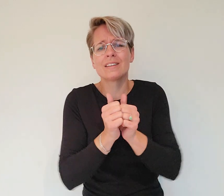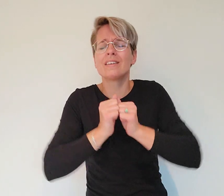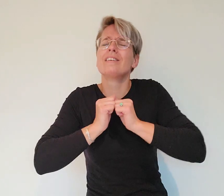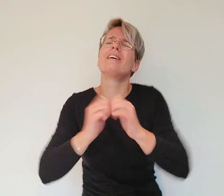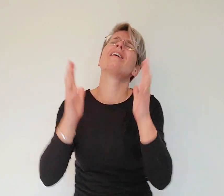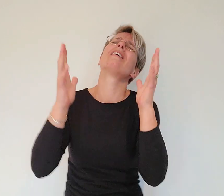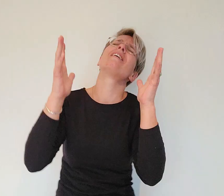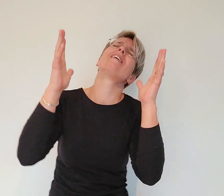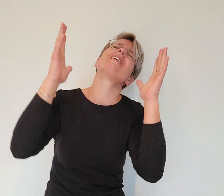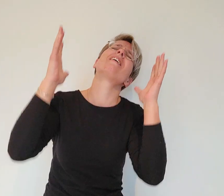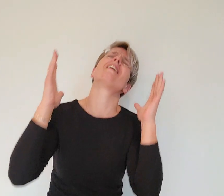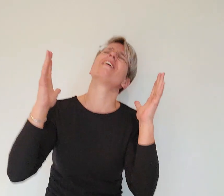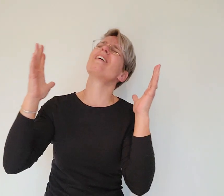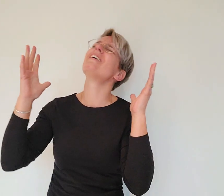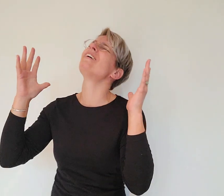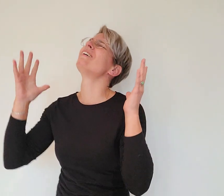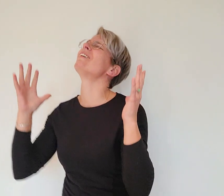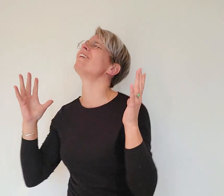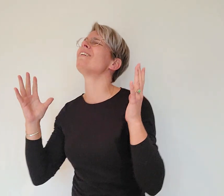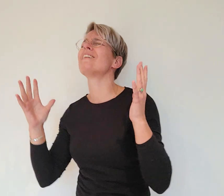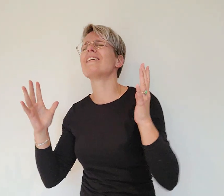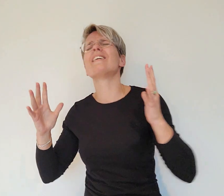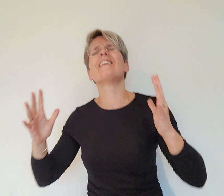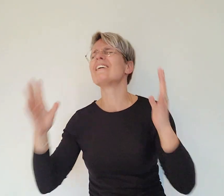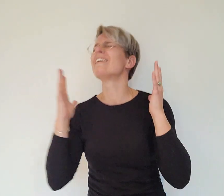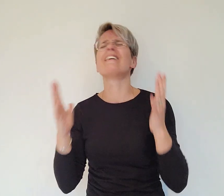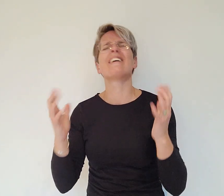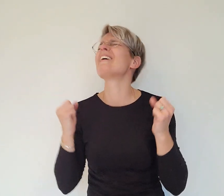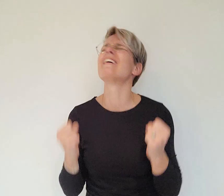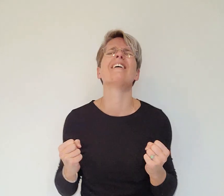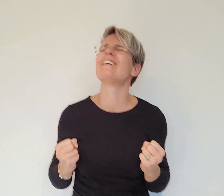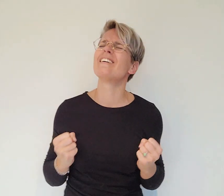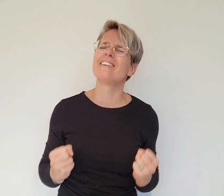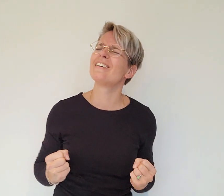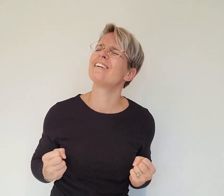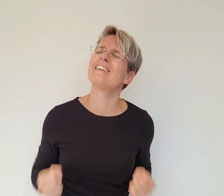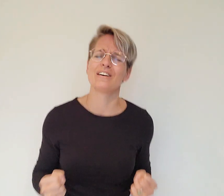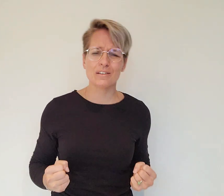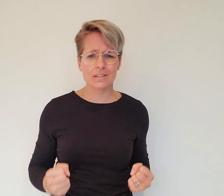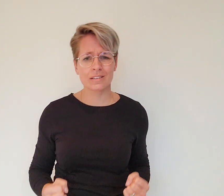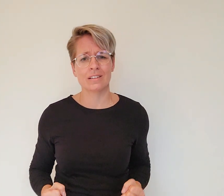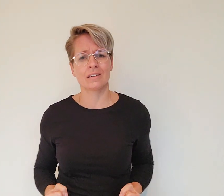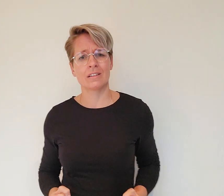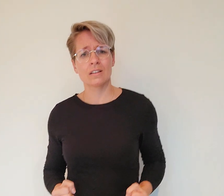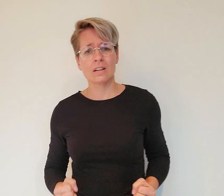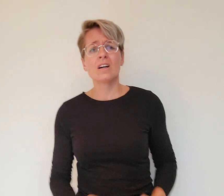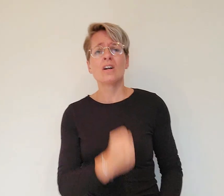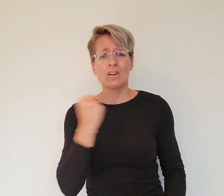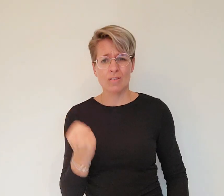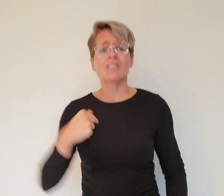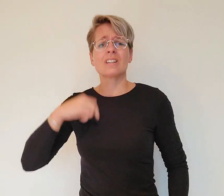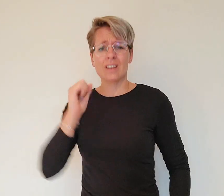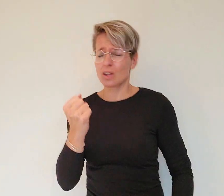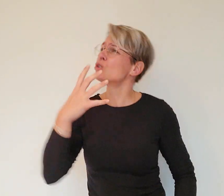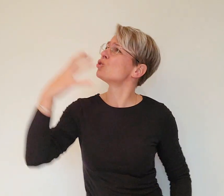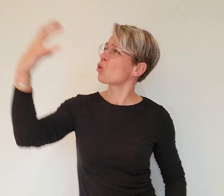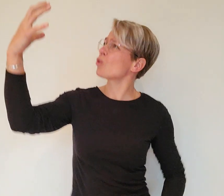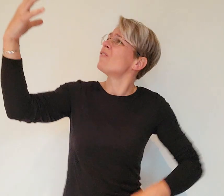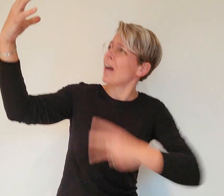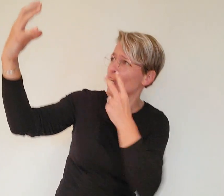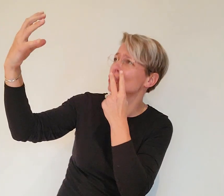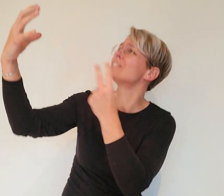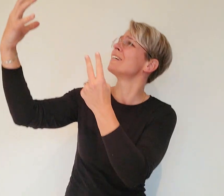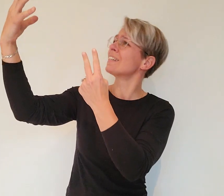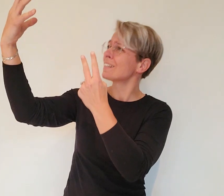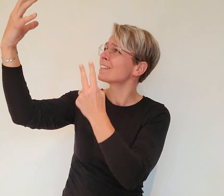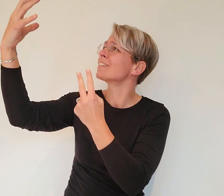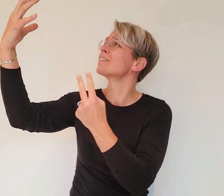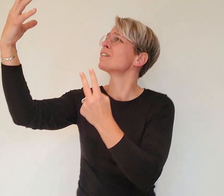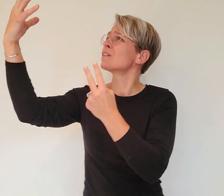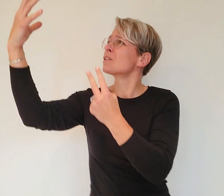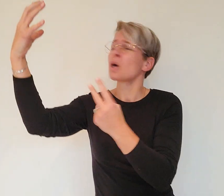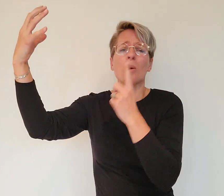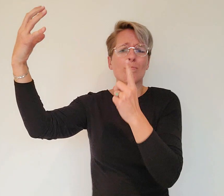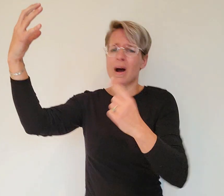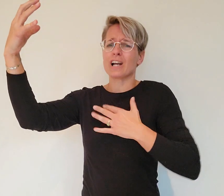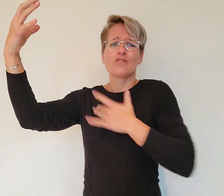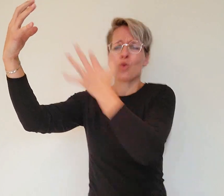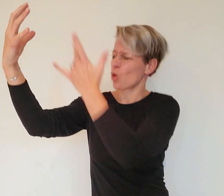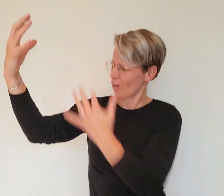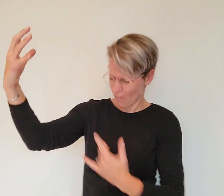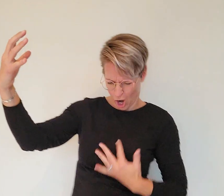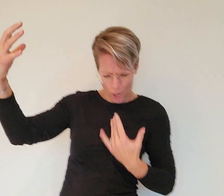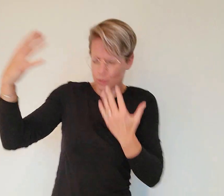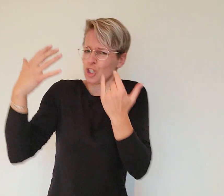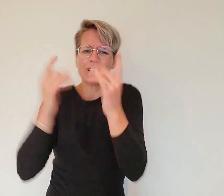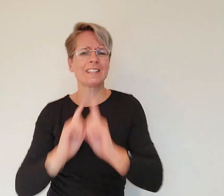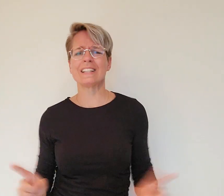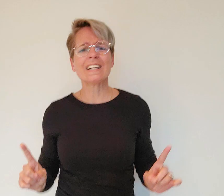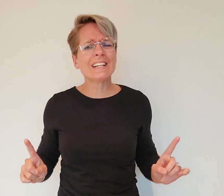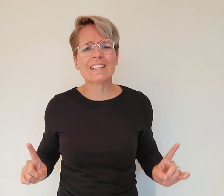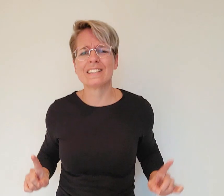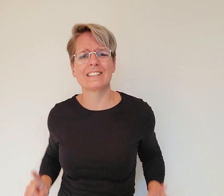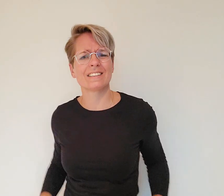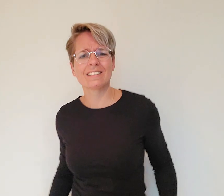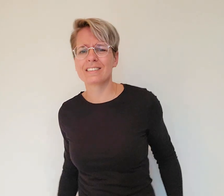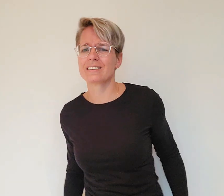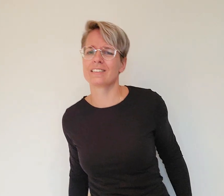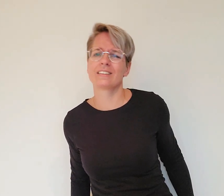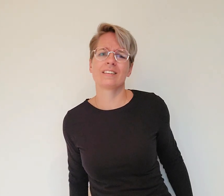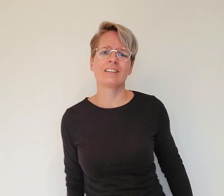Oooooo, Want ik kan de zon wel zien Maar ik voel de warmte niet